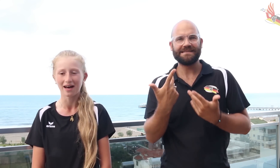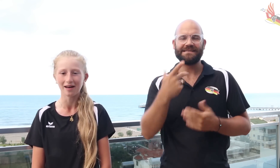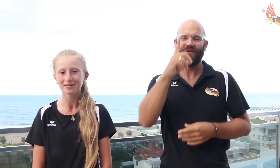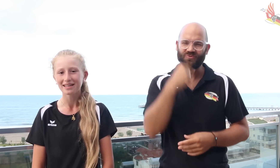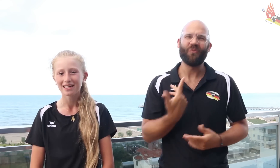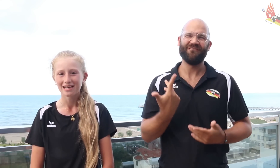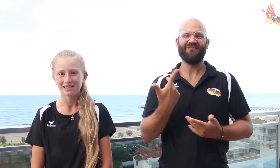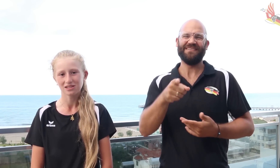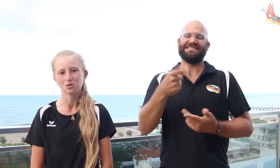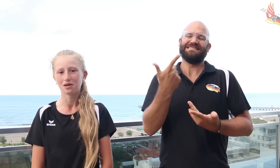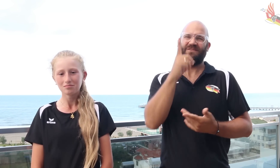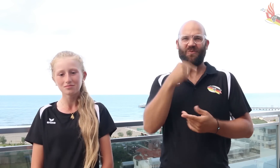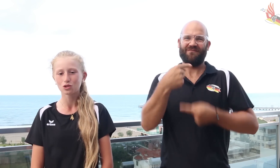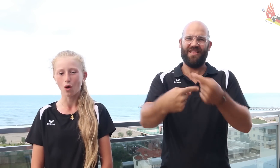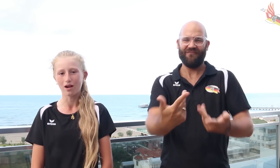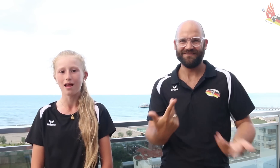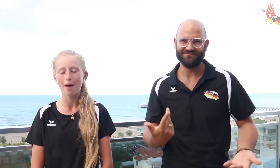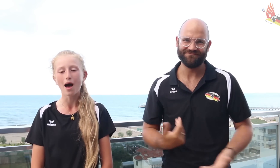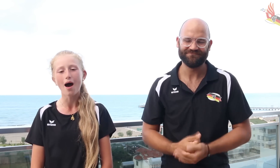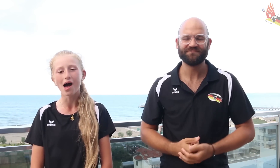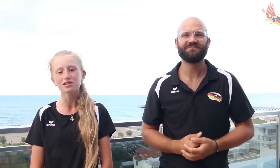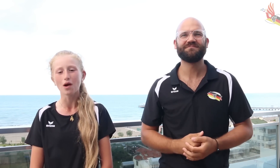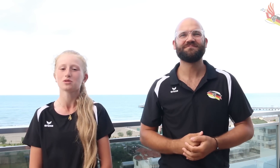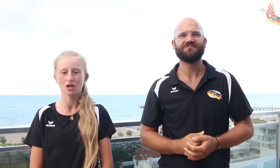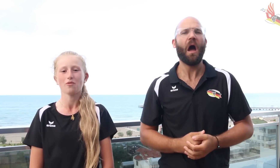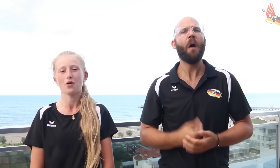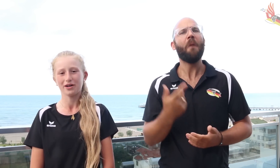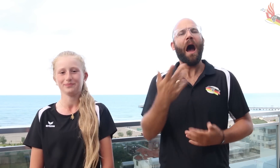Es war nicht so toll, aber ich freu mich schon auf morgen.